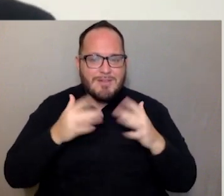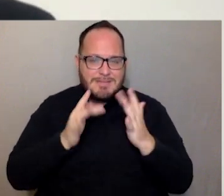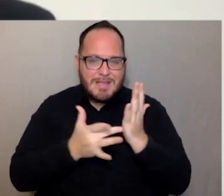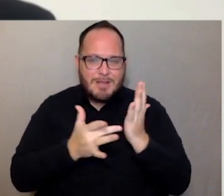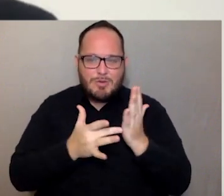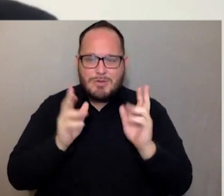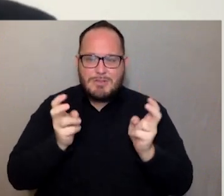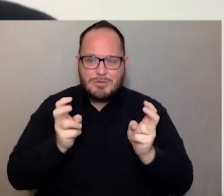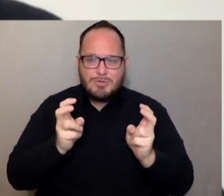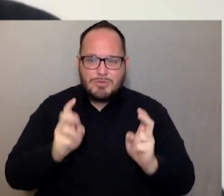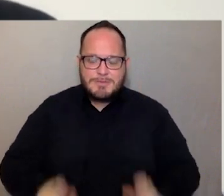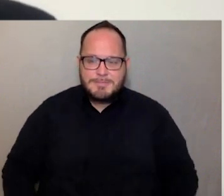WHILE ALL OF OUR COMMUNITIES